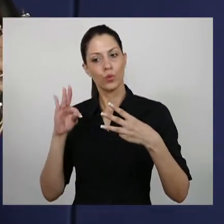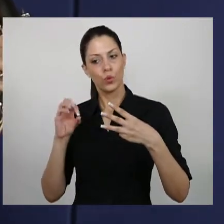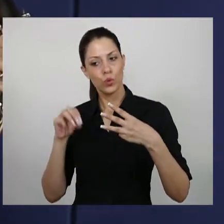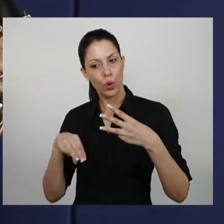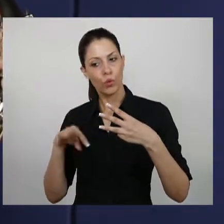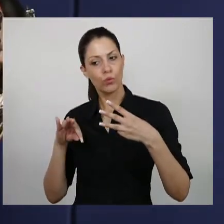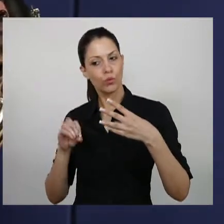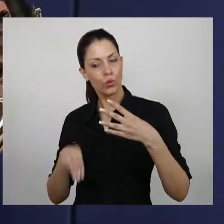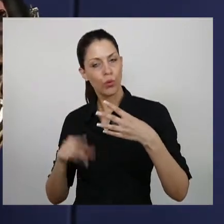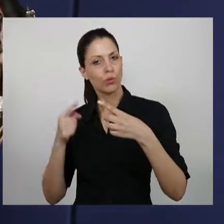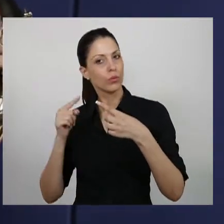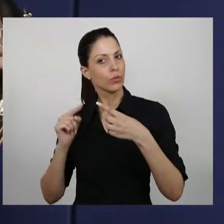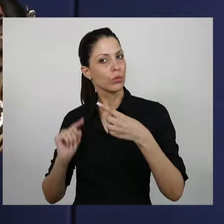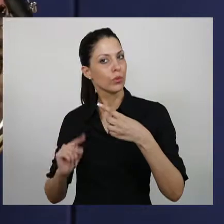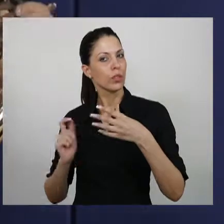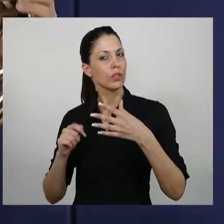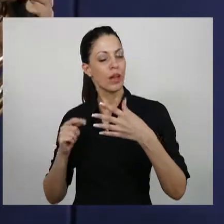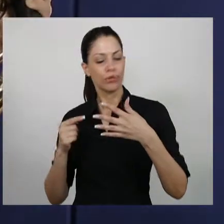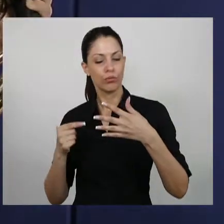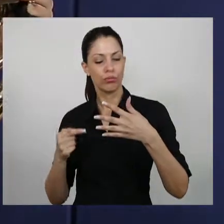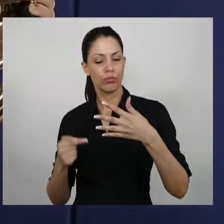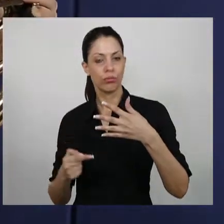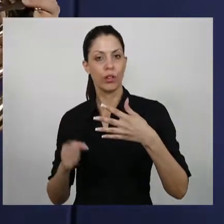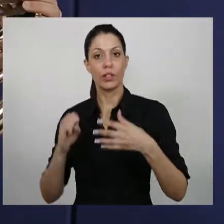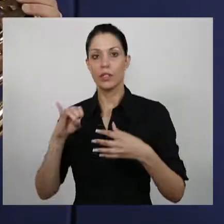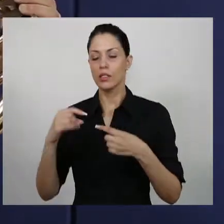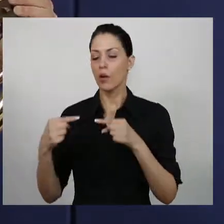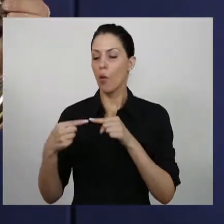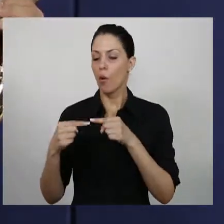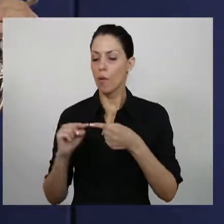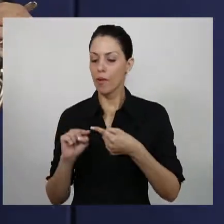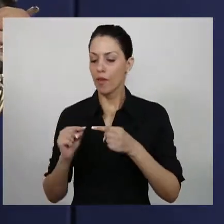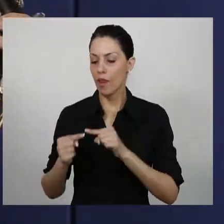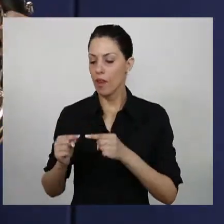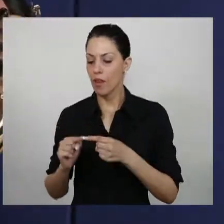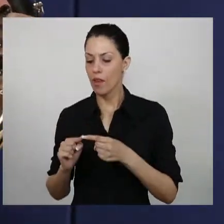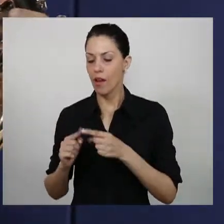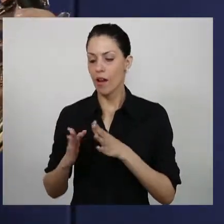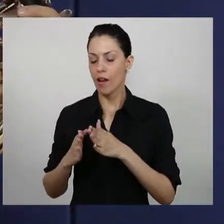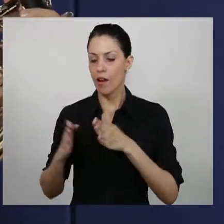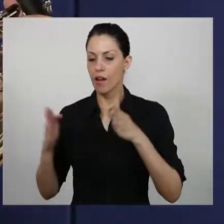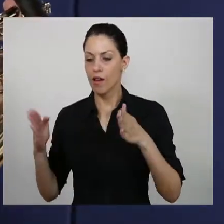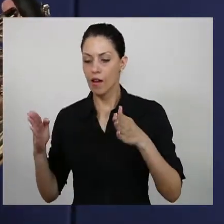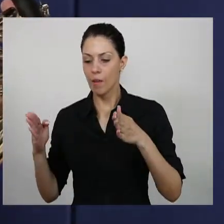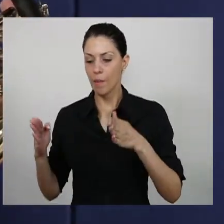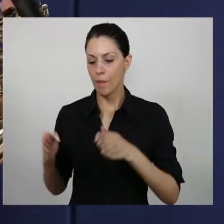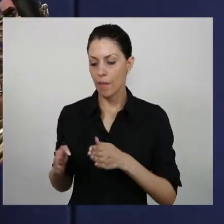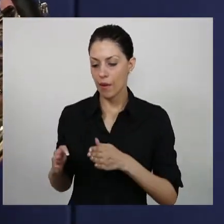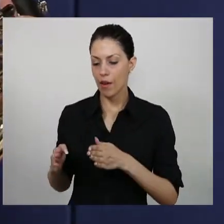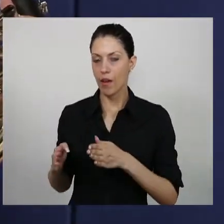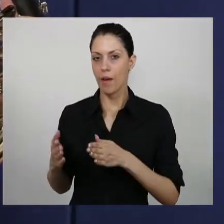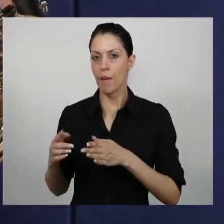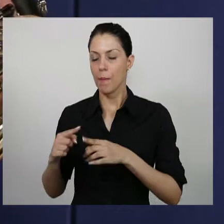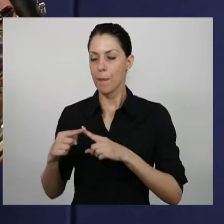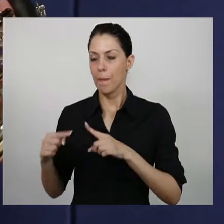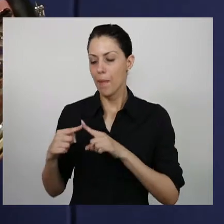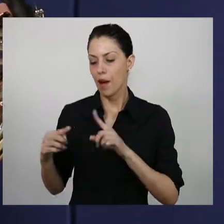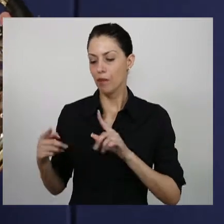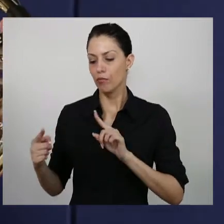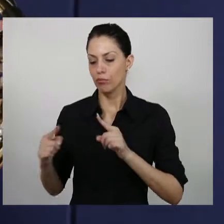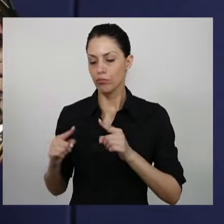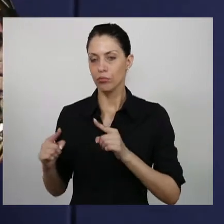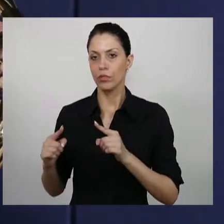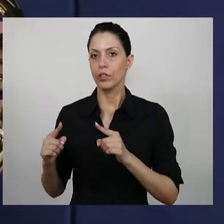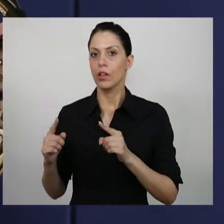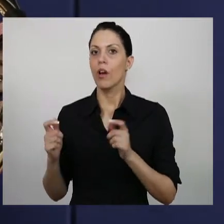Se ele combinasse então, a grande com a pequena, a grande com a média e as três juntas, ele